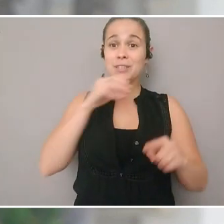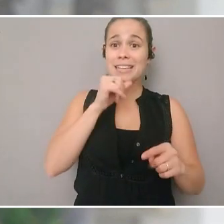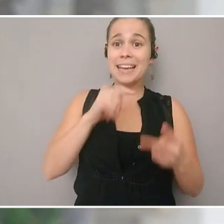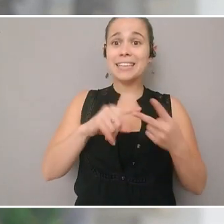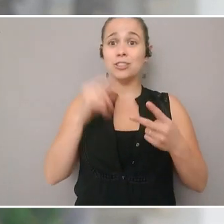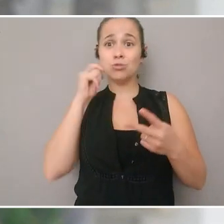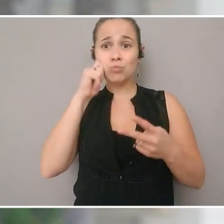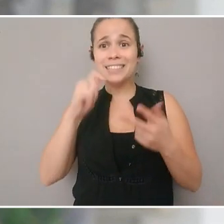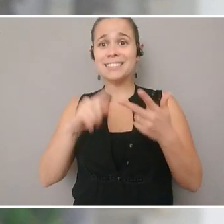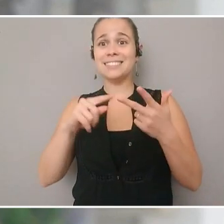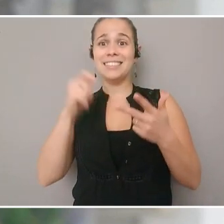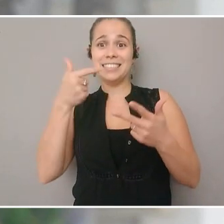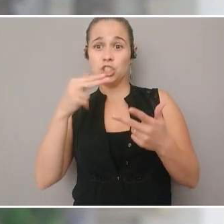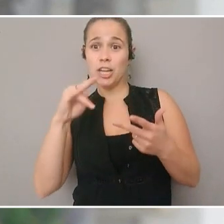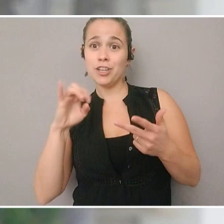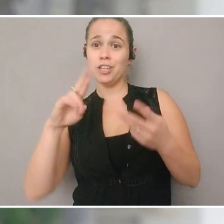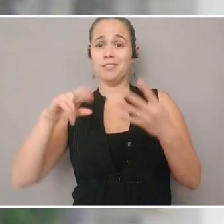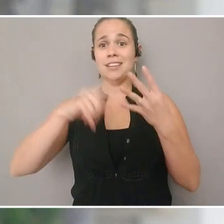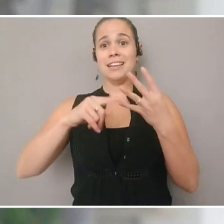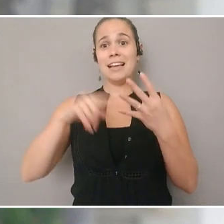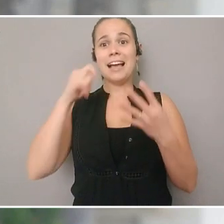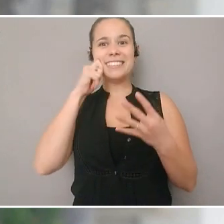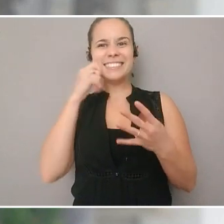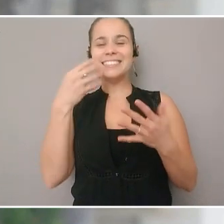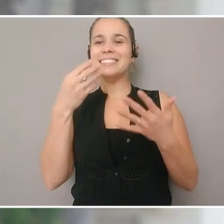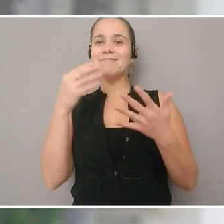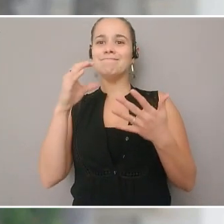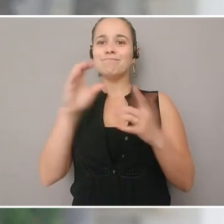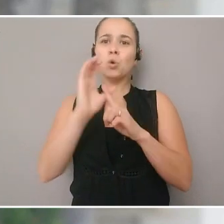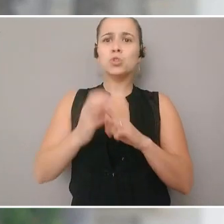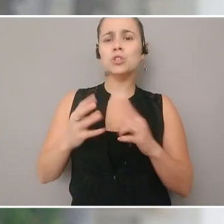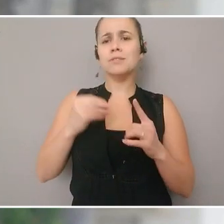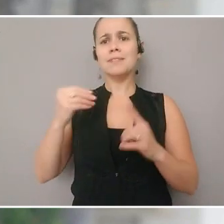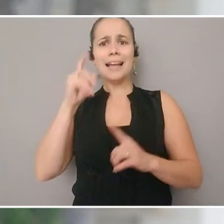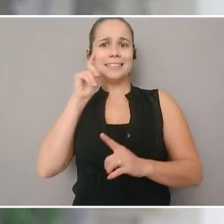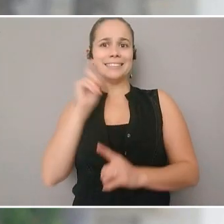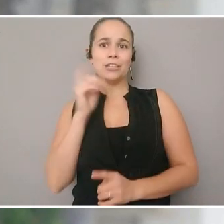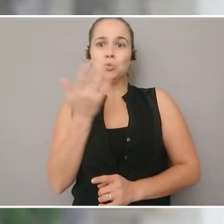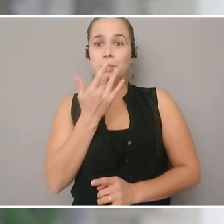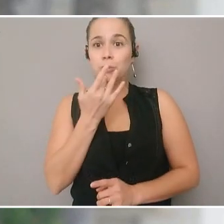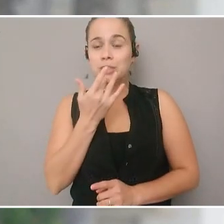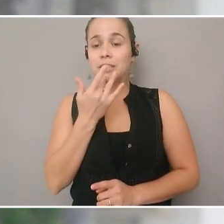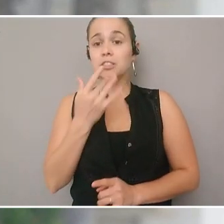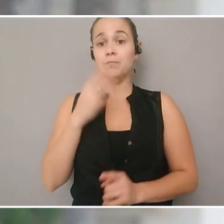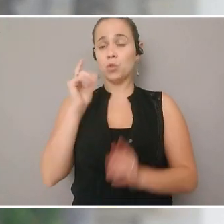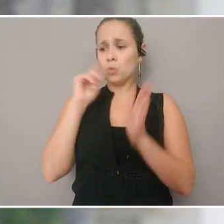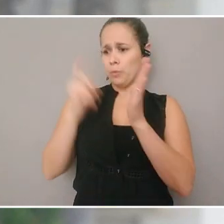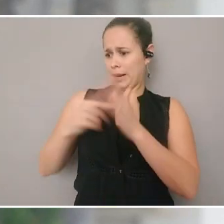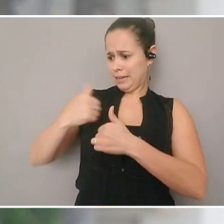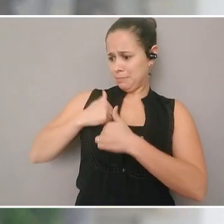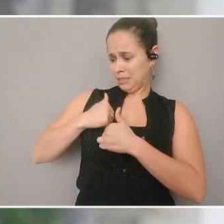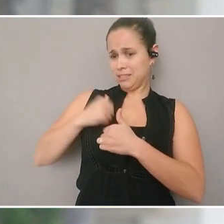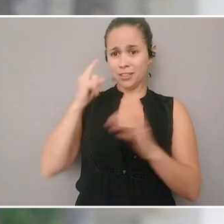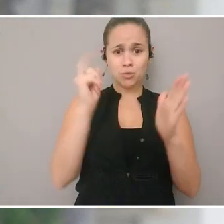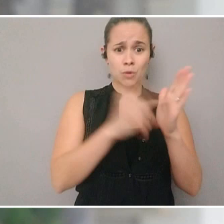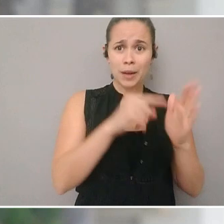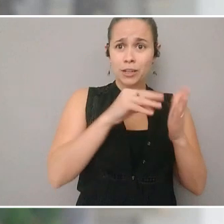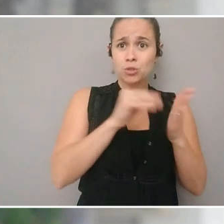género, etnia y orientación sexual. Reconocemos a nuestros estudiantes relacionados con el ejército,